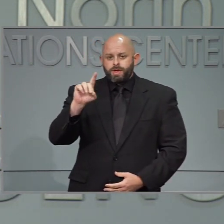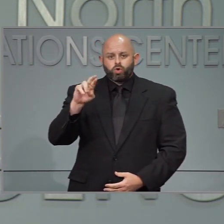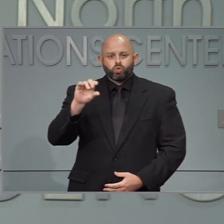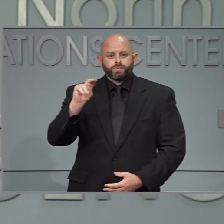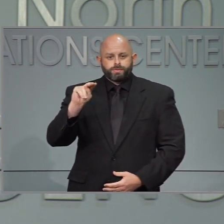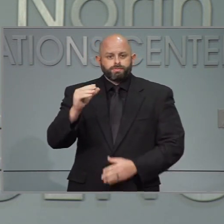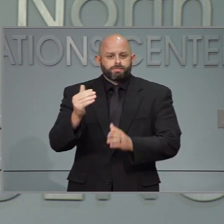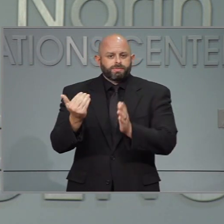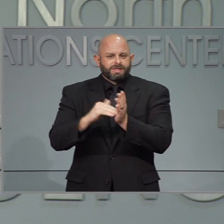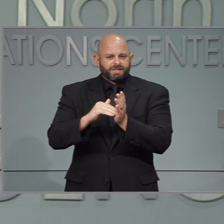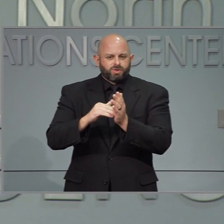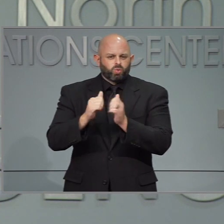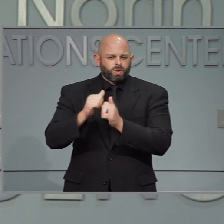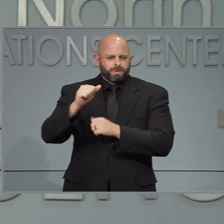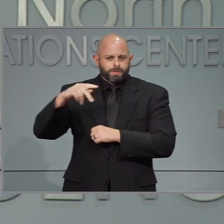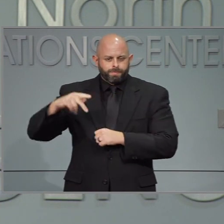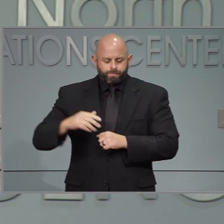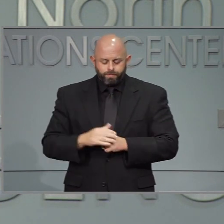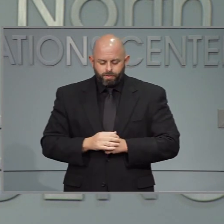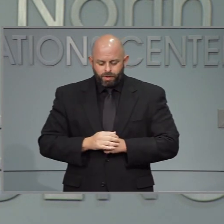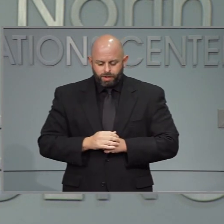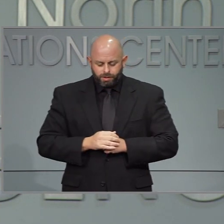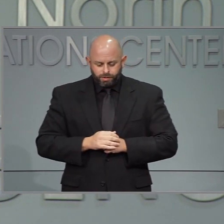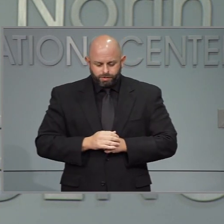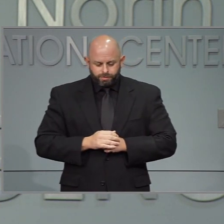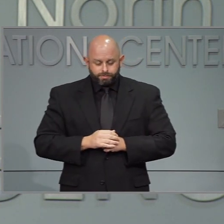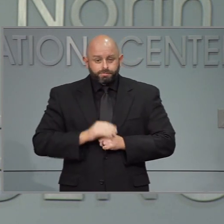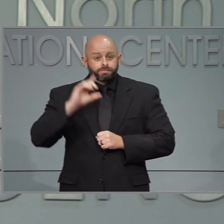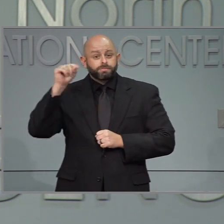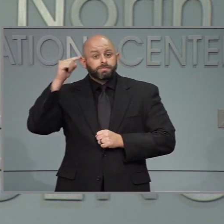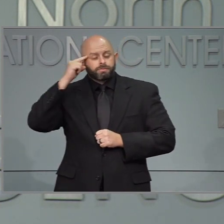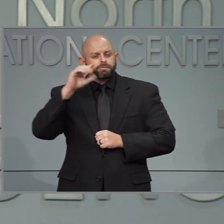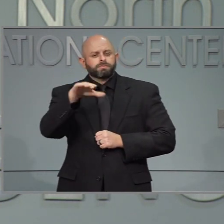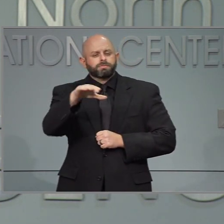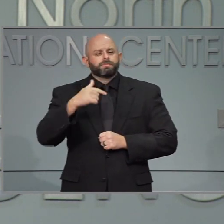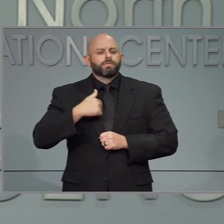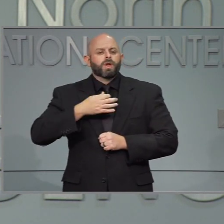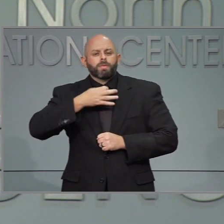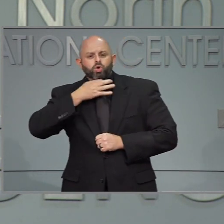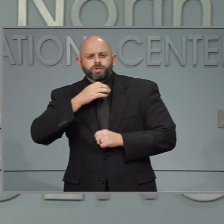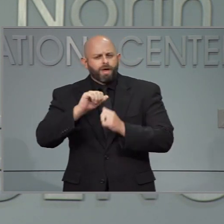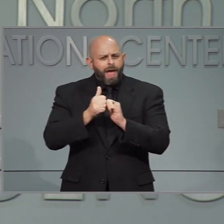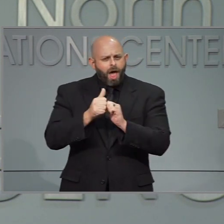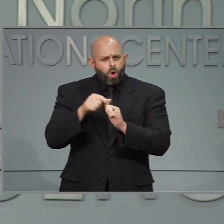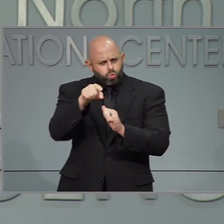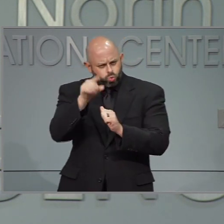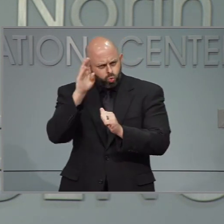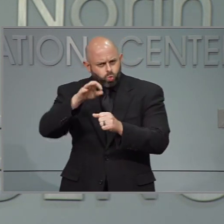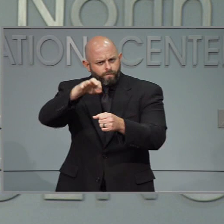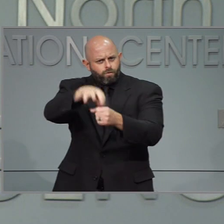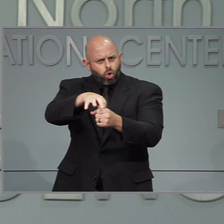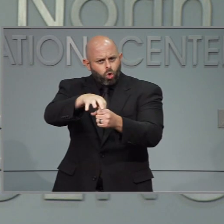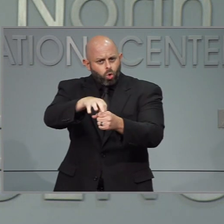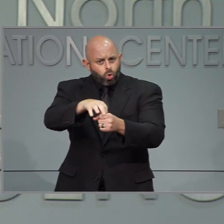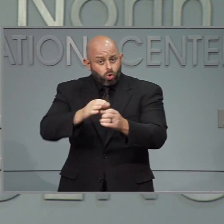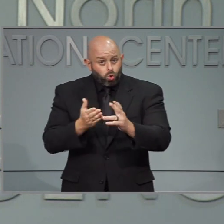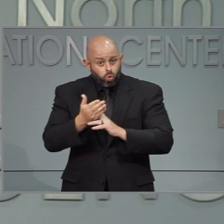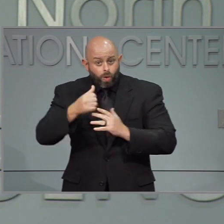De seguimiento, Brian, Anderson Associated Press tengo corrió cita. UCAM OPA.